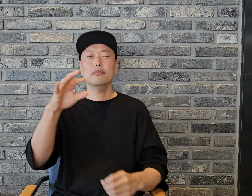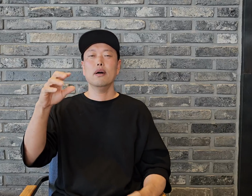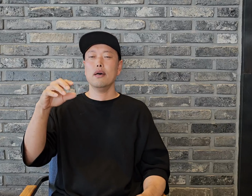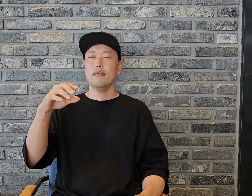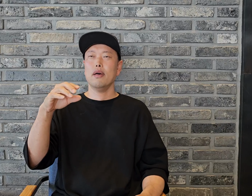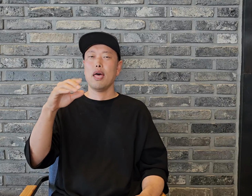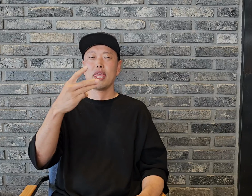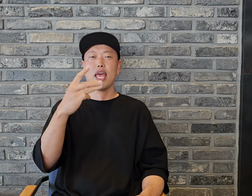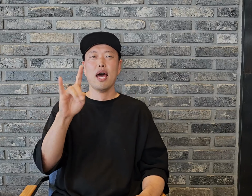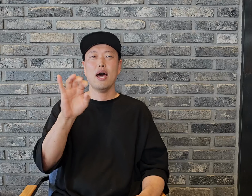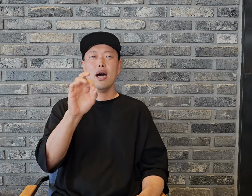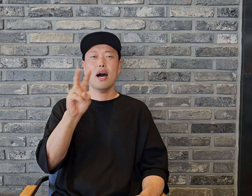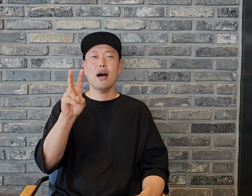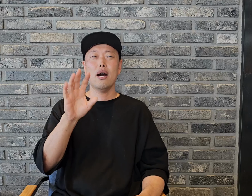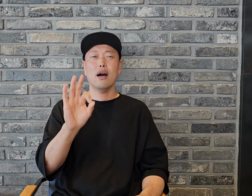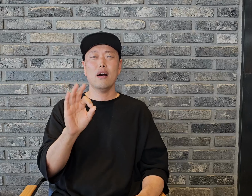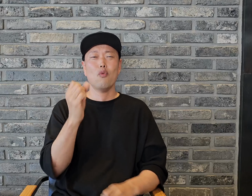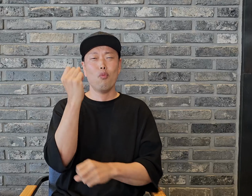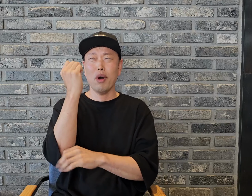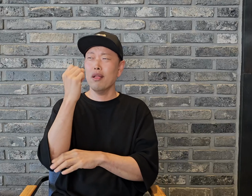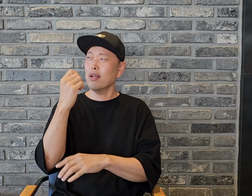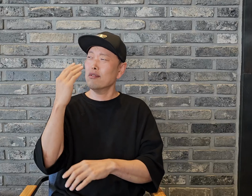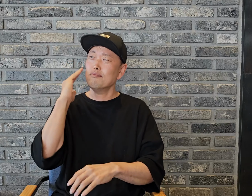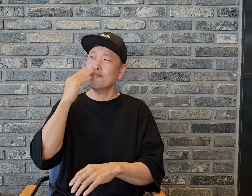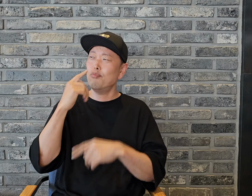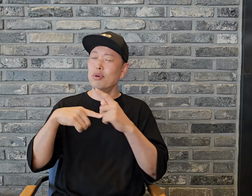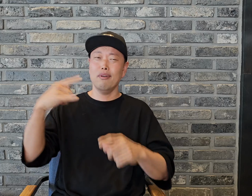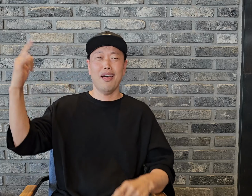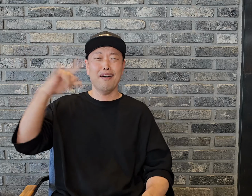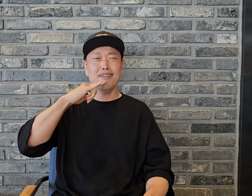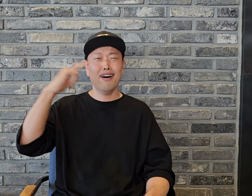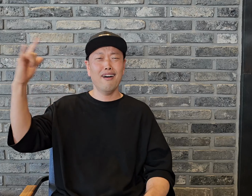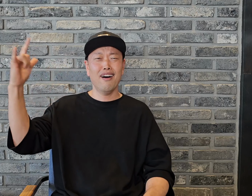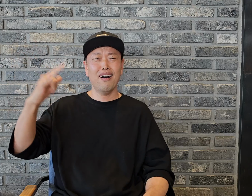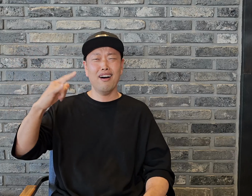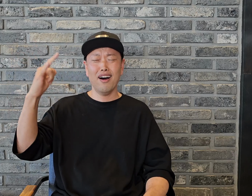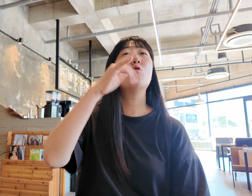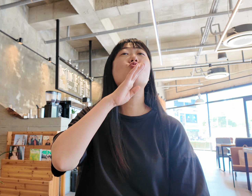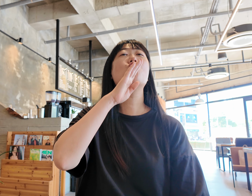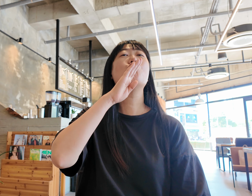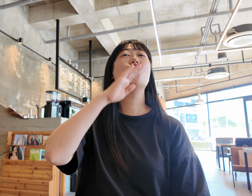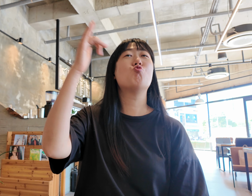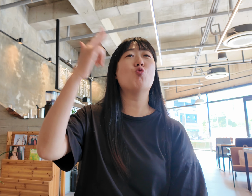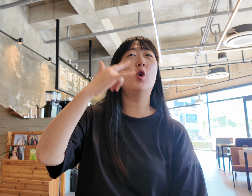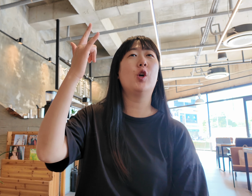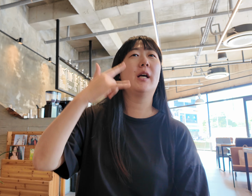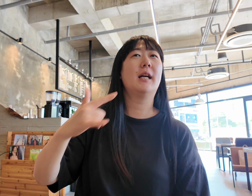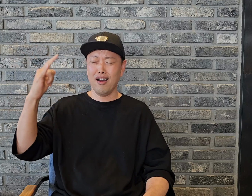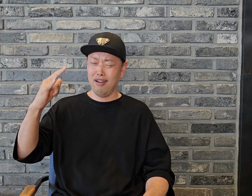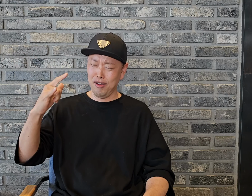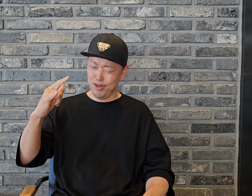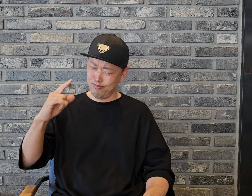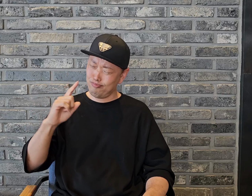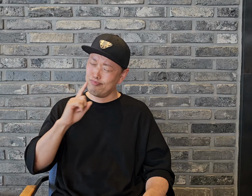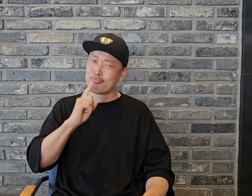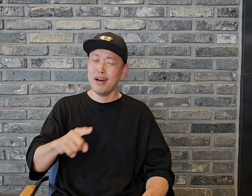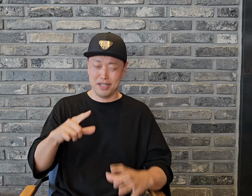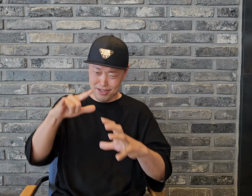El lenguaje de señas del Sol es así. Todas las personas sordas lo usan así. Así es. ¿Qué diablos significa eso?